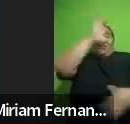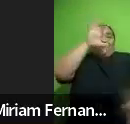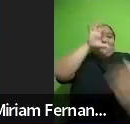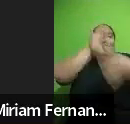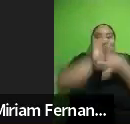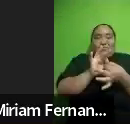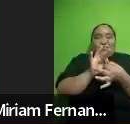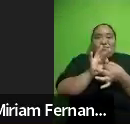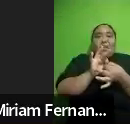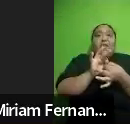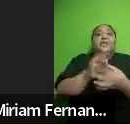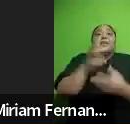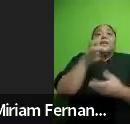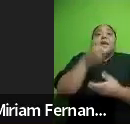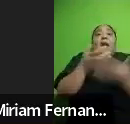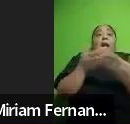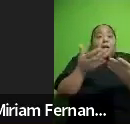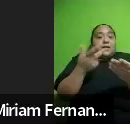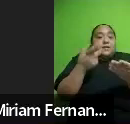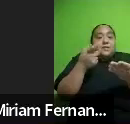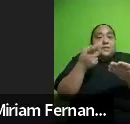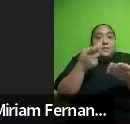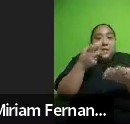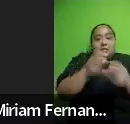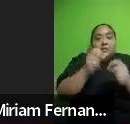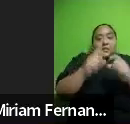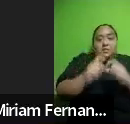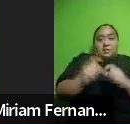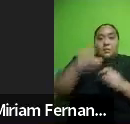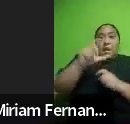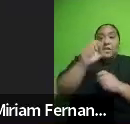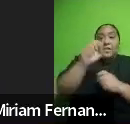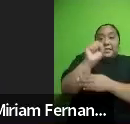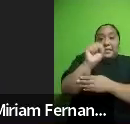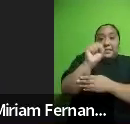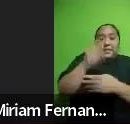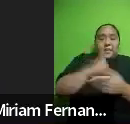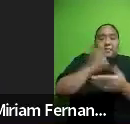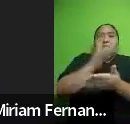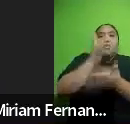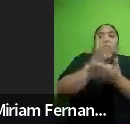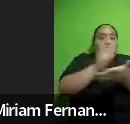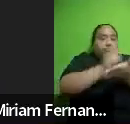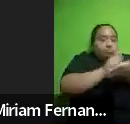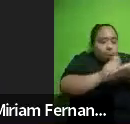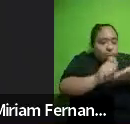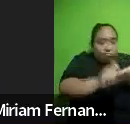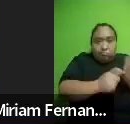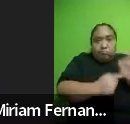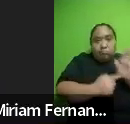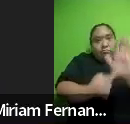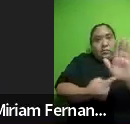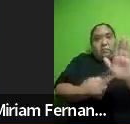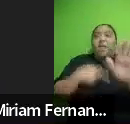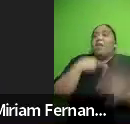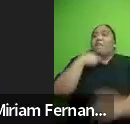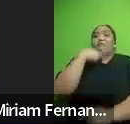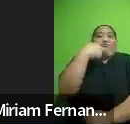sociocultural Sin embargo, el Sin embargo, el escribir la a ir la A es sordo con mayúsculas solo se ve en el escrito, solo se ve en el escrito, pero